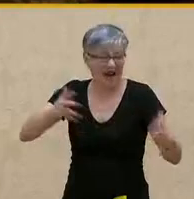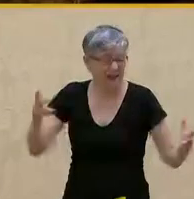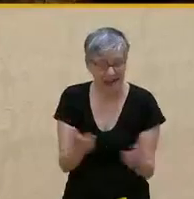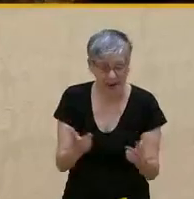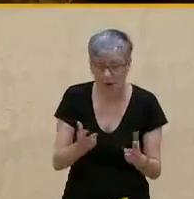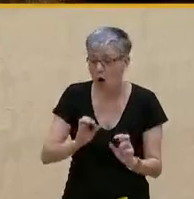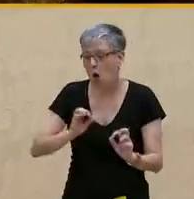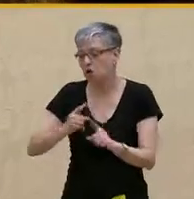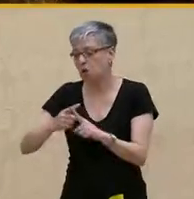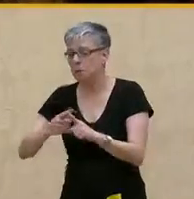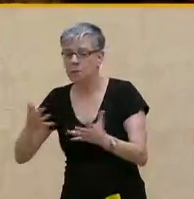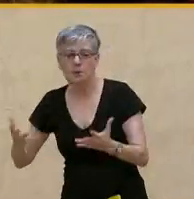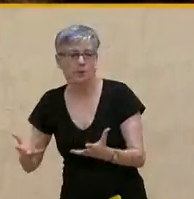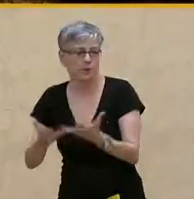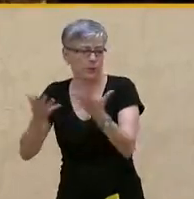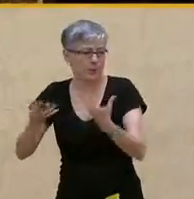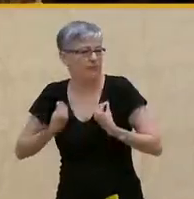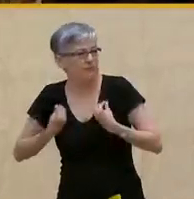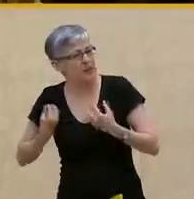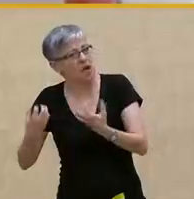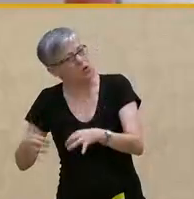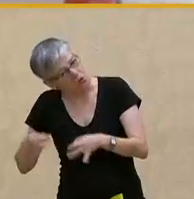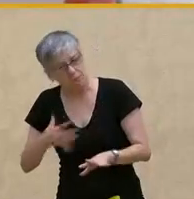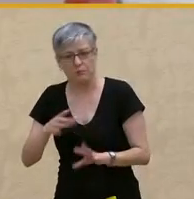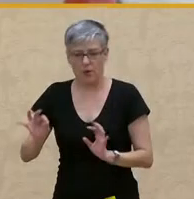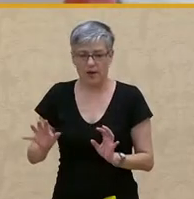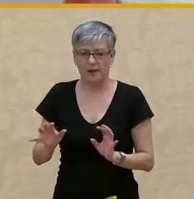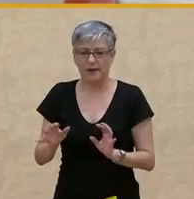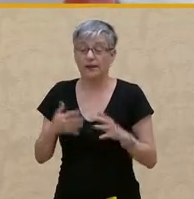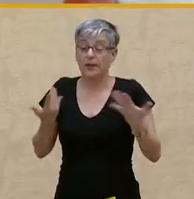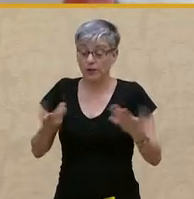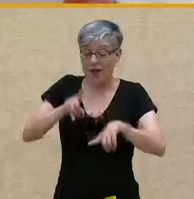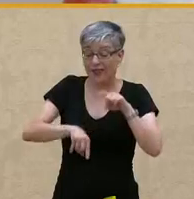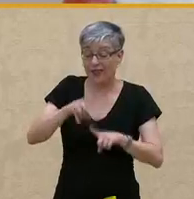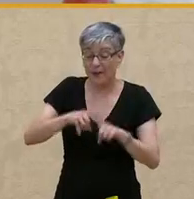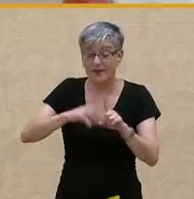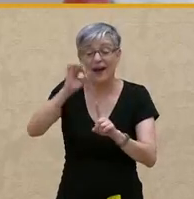que pueden hacer una vida más o menos normal. Por tanto, dependiendo del nivel de afectación,